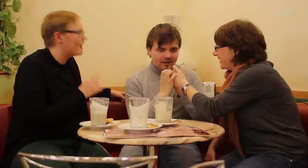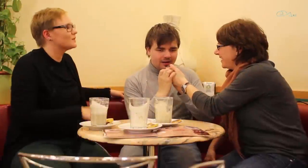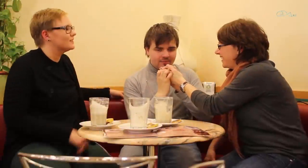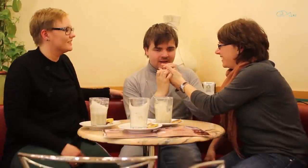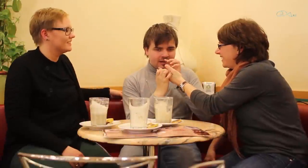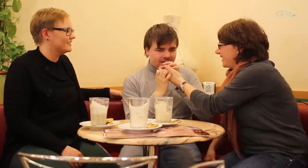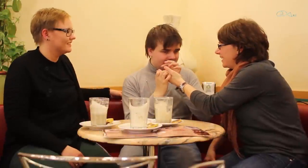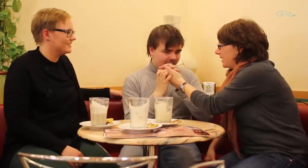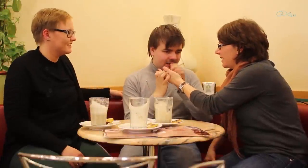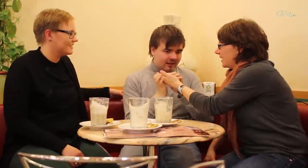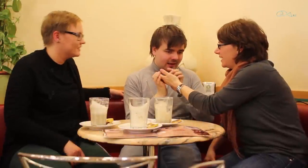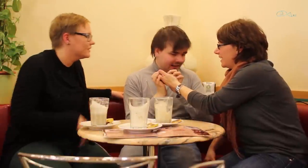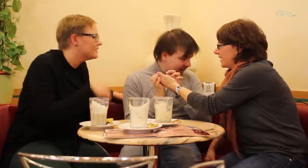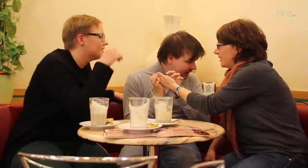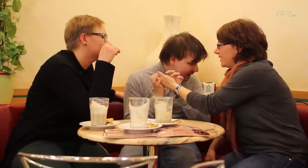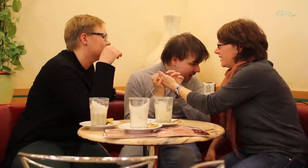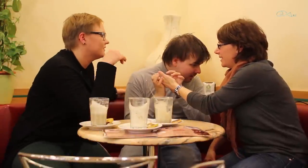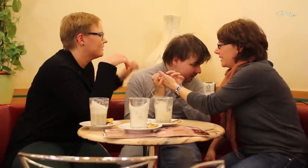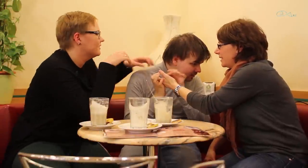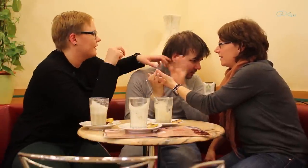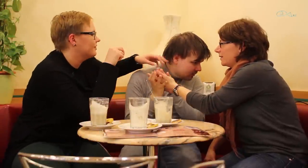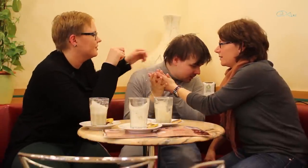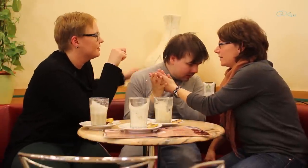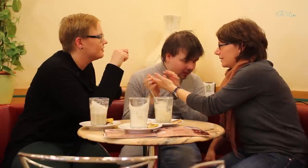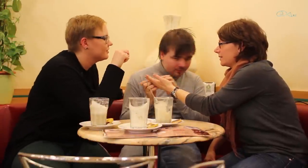Mama